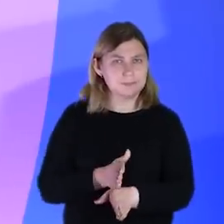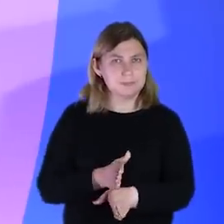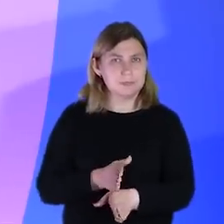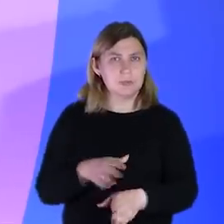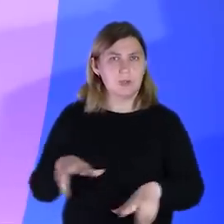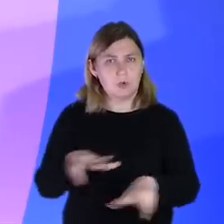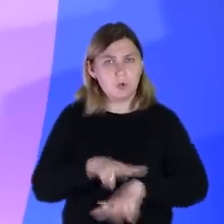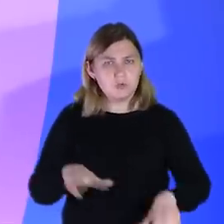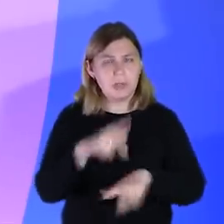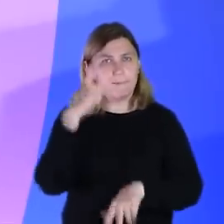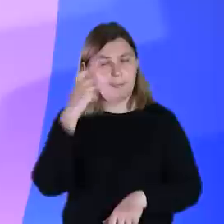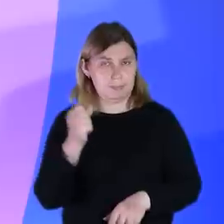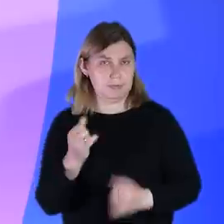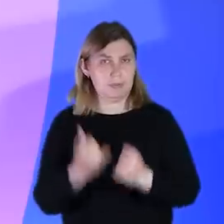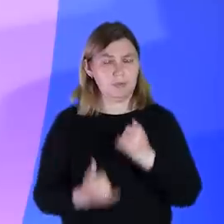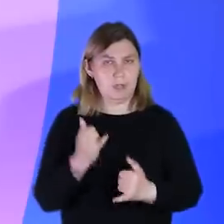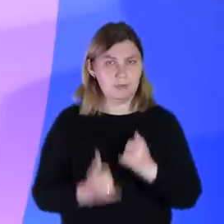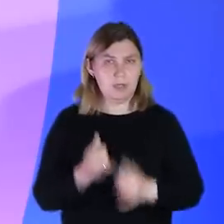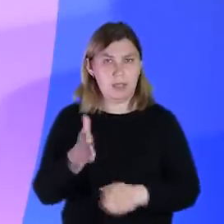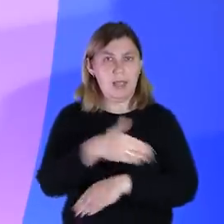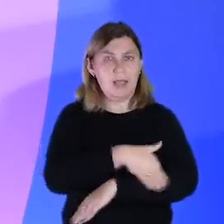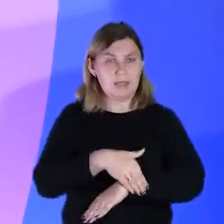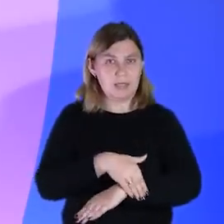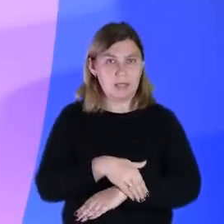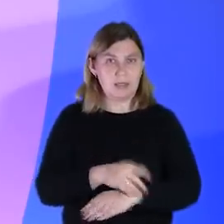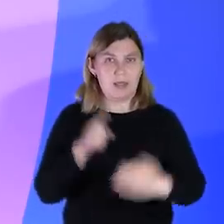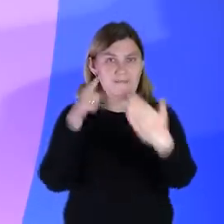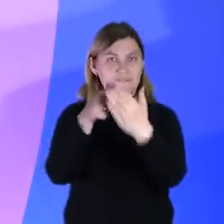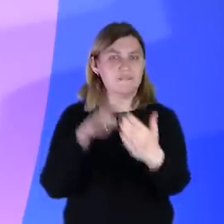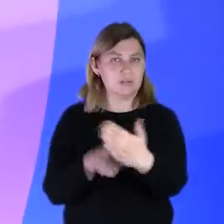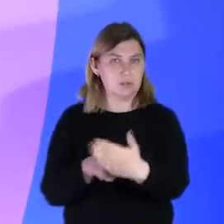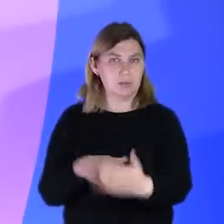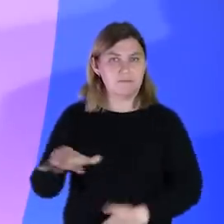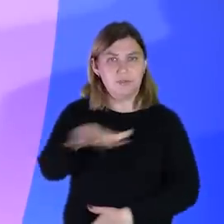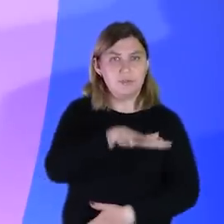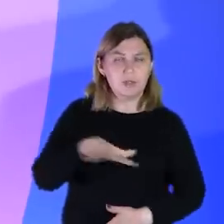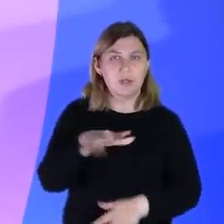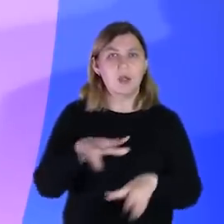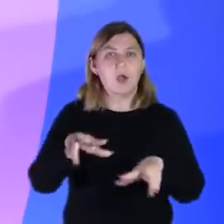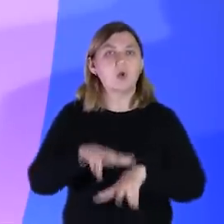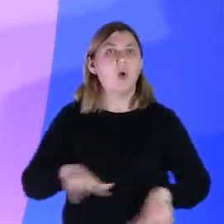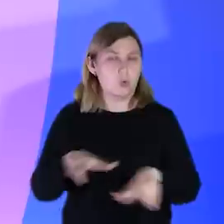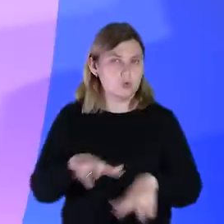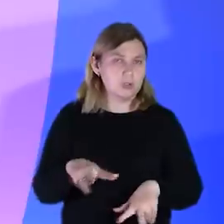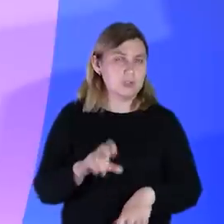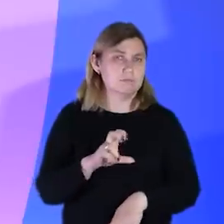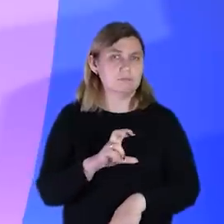w zasadzie rodzinne. Bo pamiętajmy o tym, że jeżeli granica zostanie wytyczona w takim terenie, gdzie rodziny